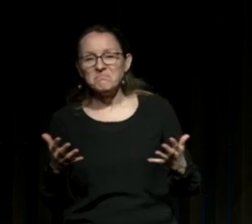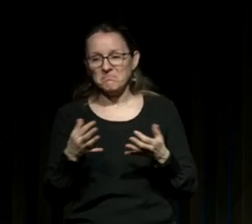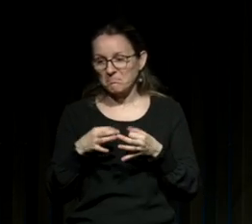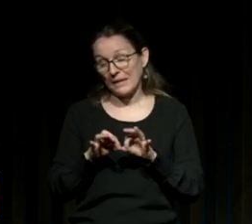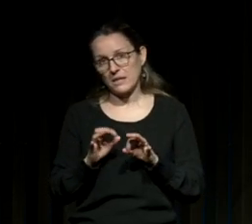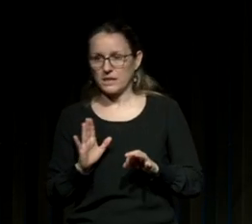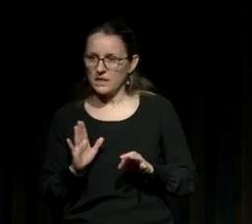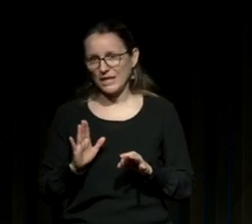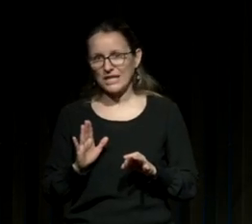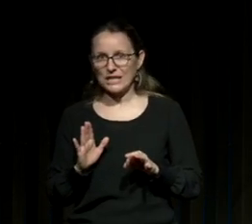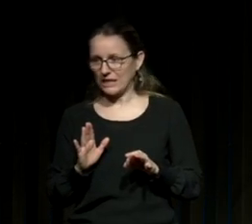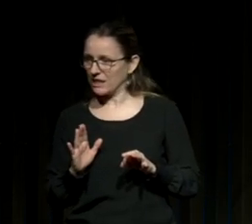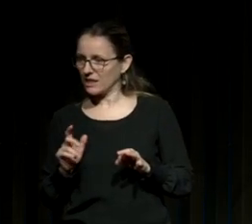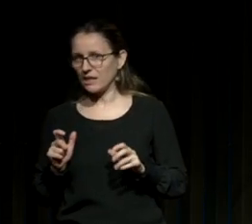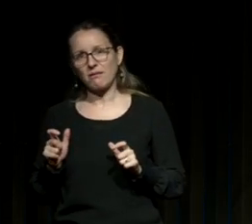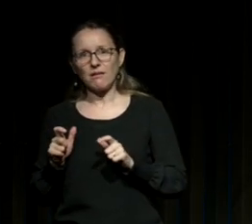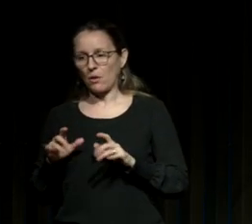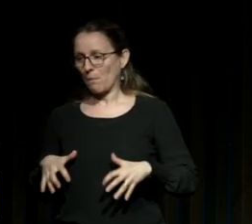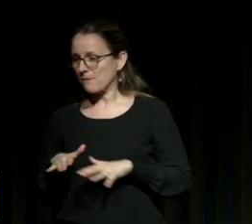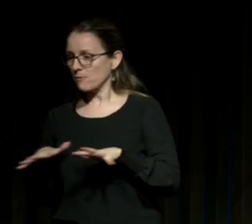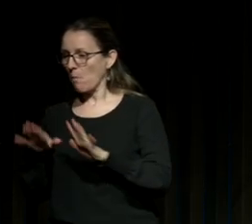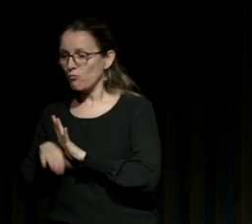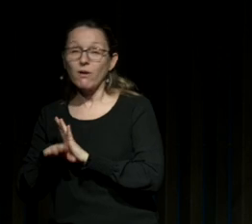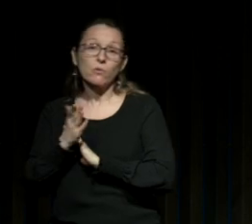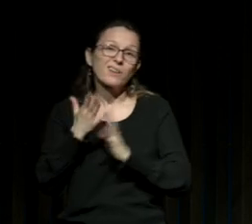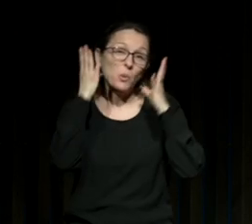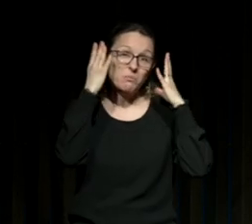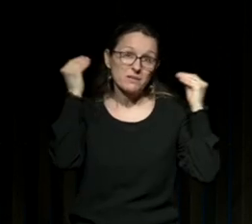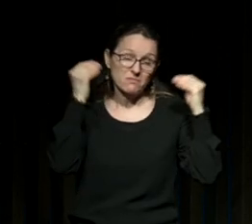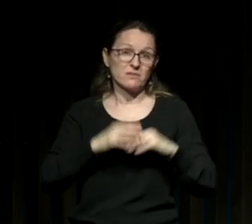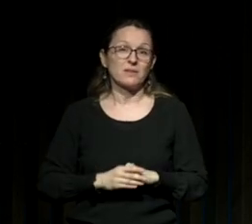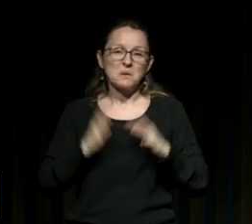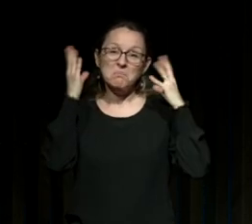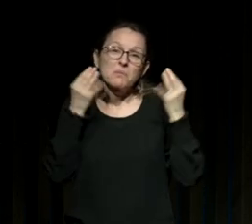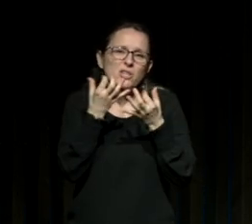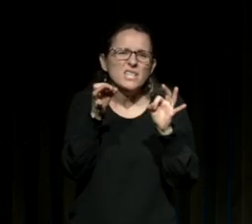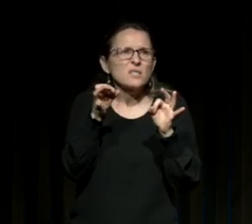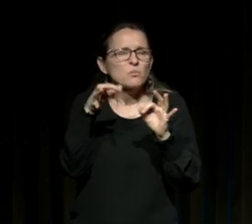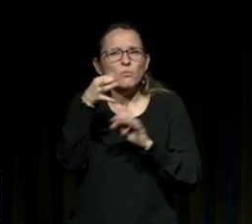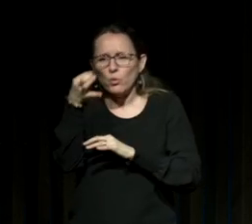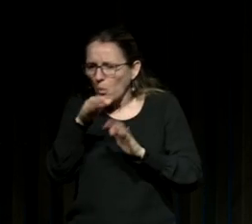épargné il ya essentiellement les pays bas on estime seulement à 10% moins de 10% la prévalence